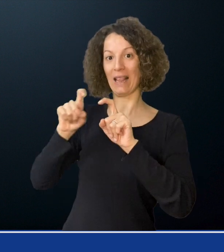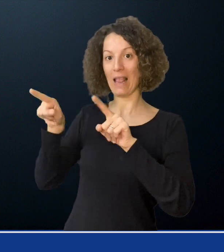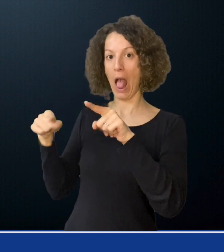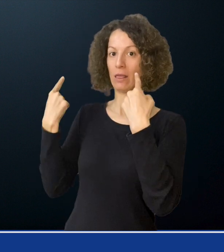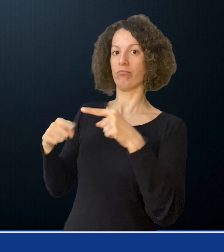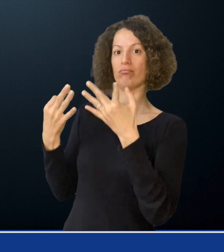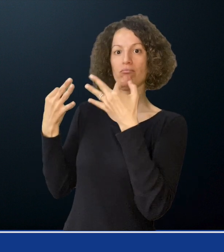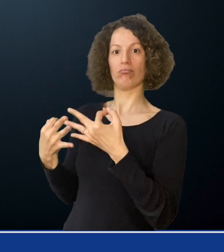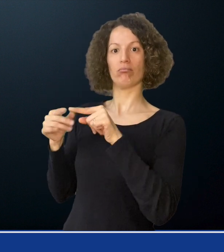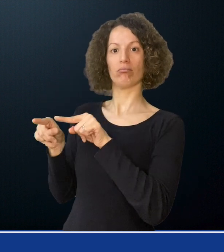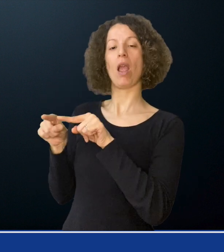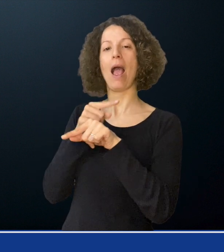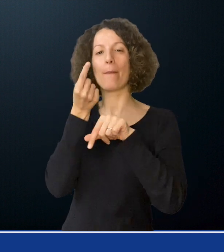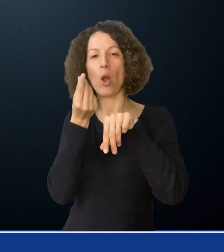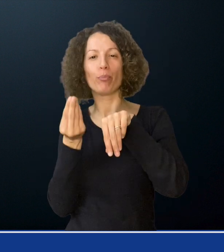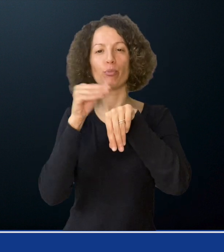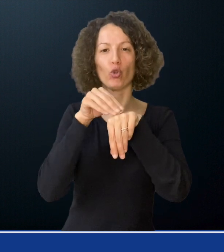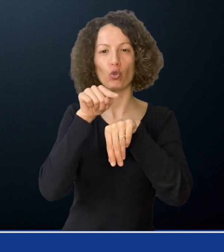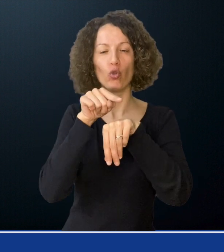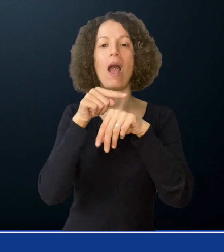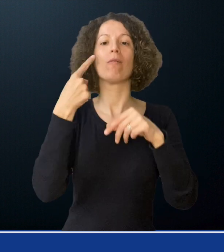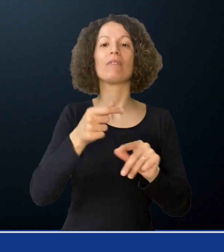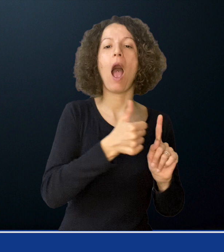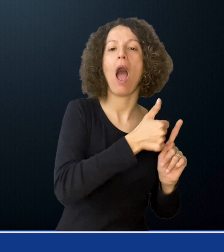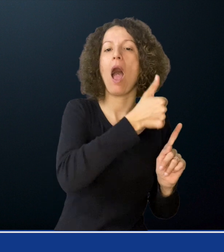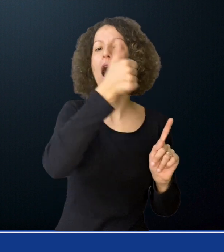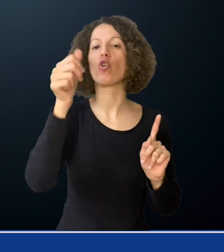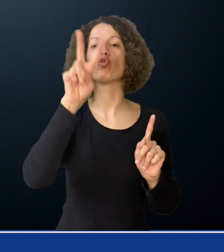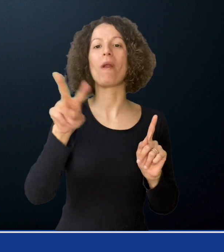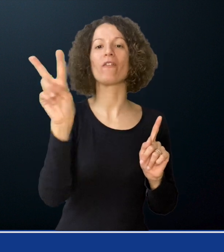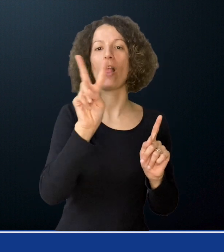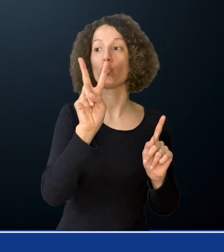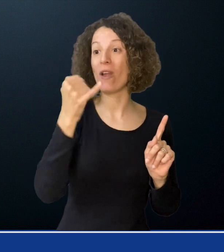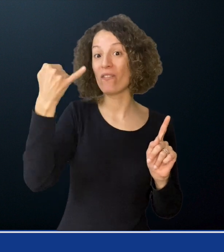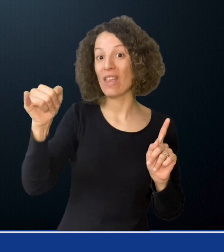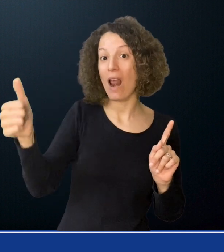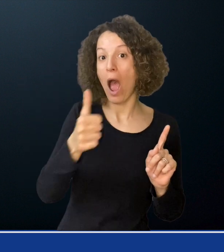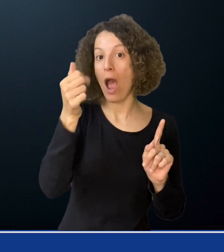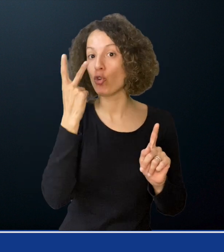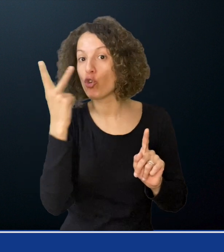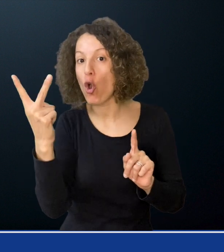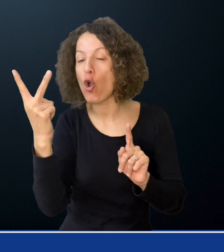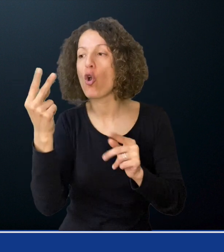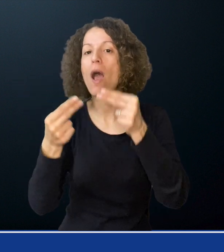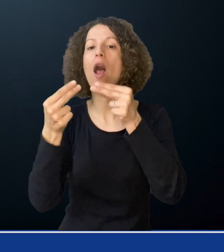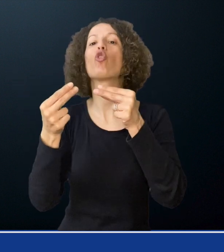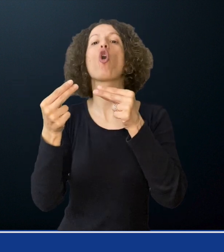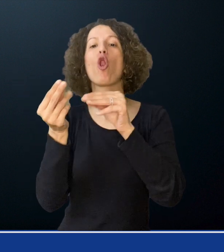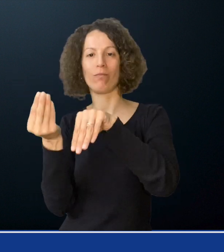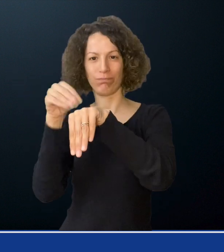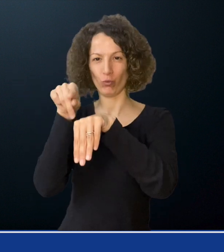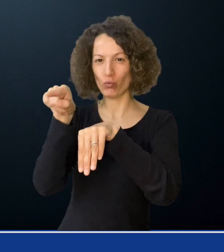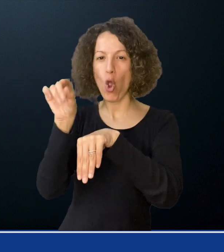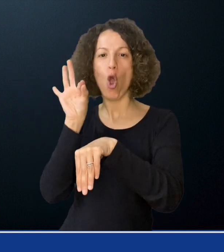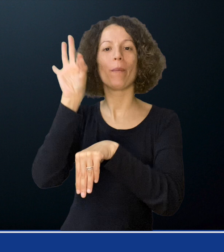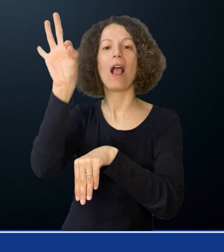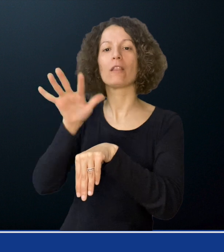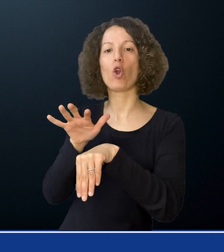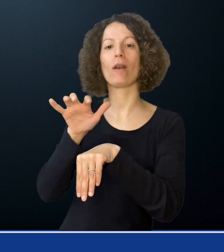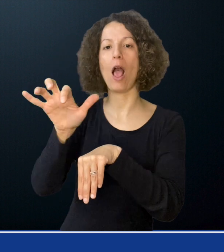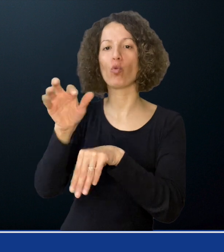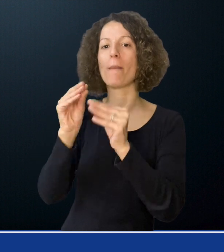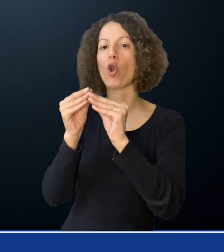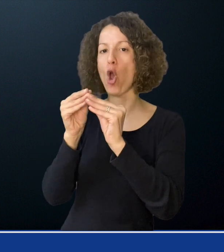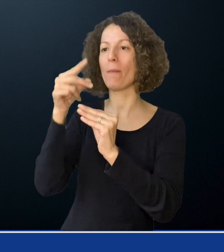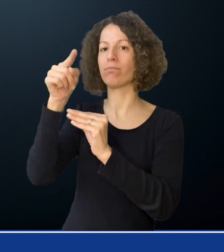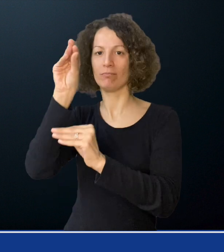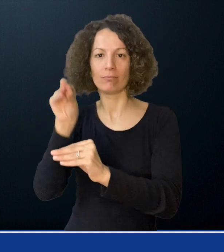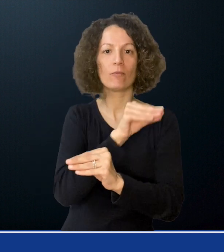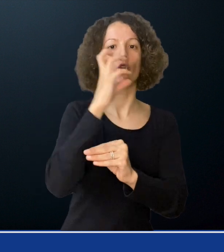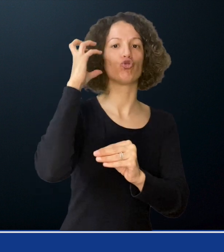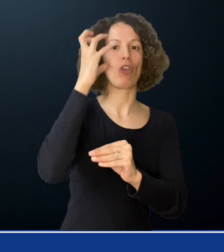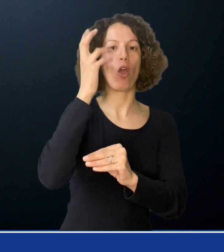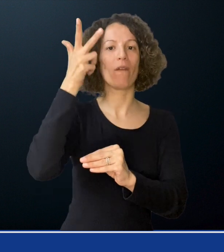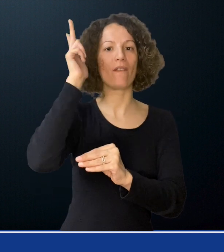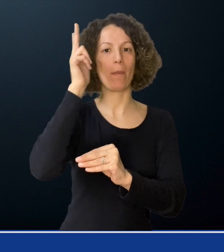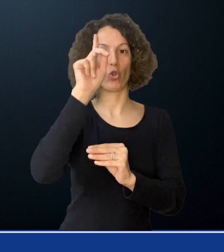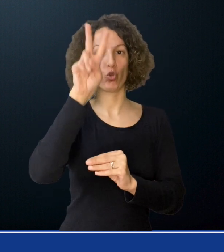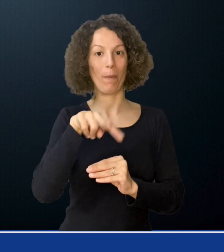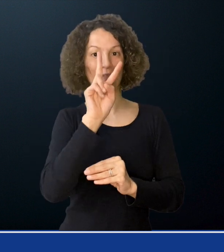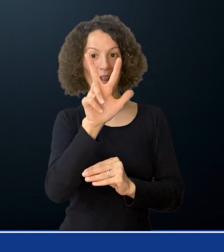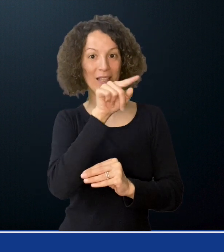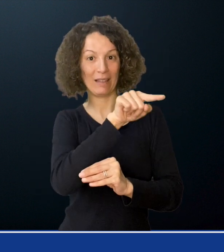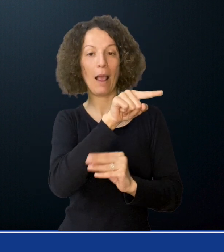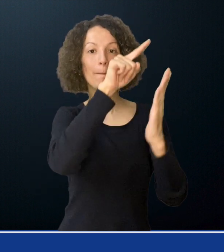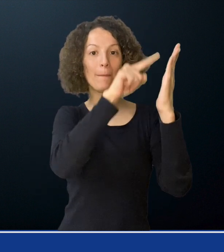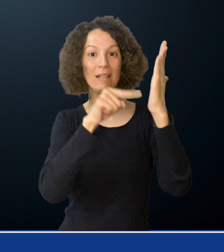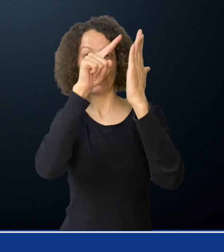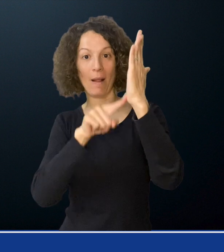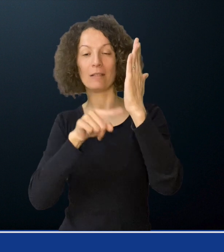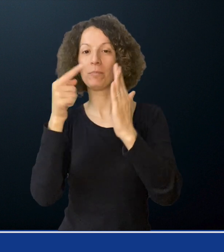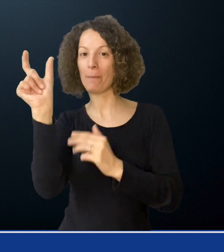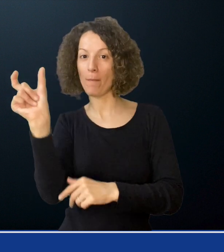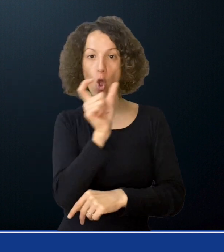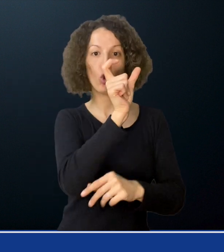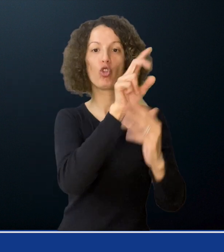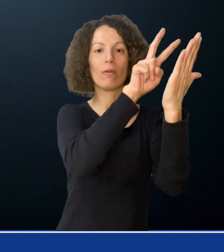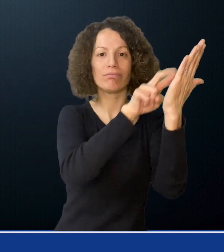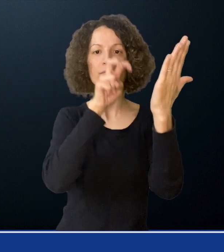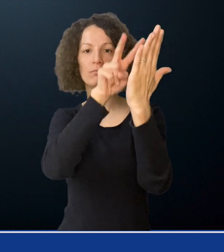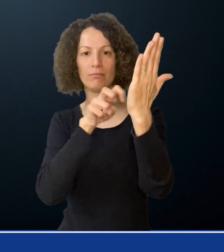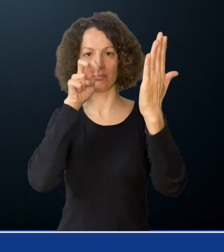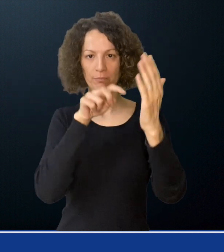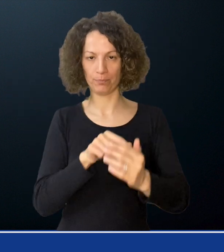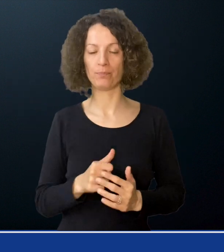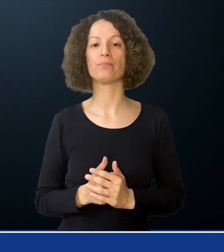e precisamente dal fatto che nel 2022 la rata mensile di pensione e la rata mensile di indennità di comunicazione, erano state calcolate da INPS leggermente più alte rispetto all’indice Istat.